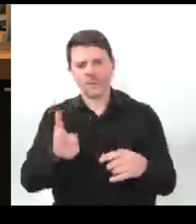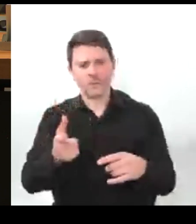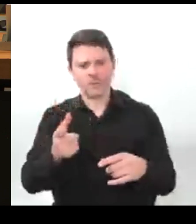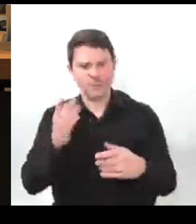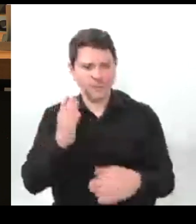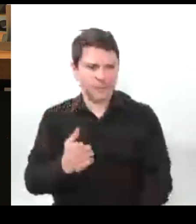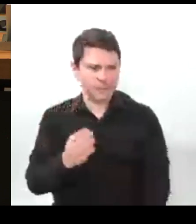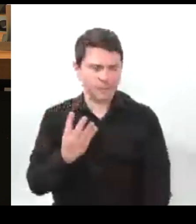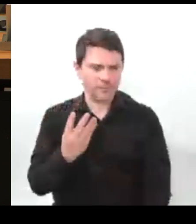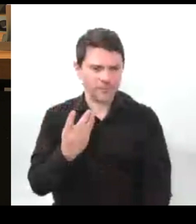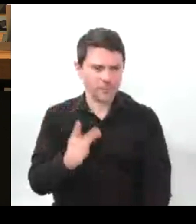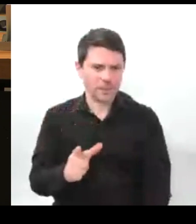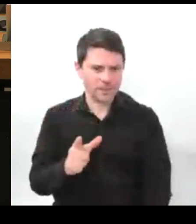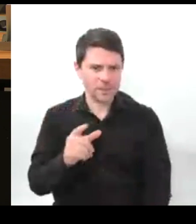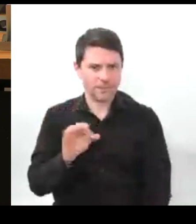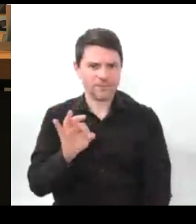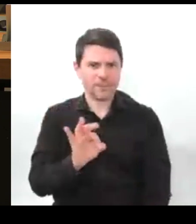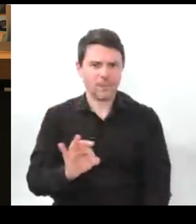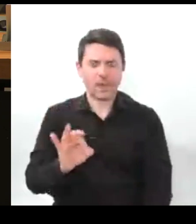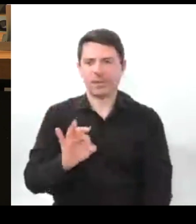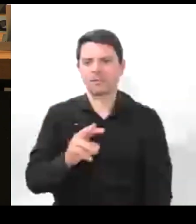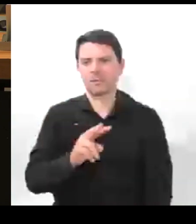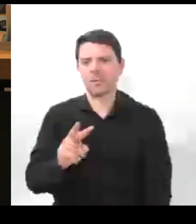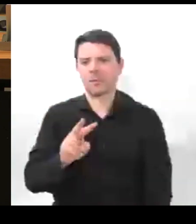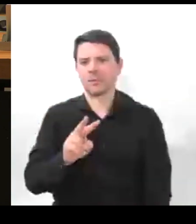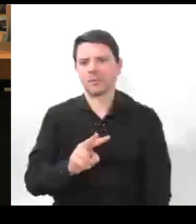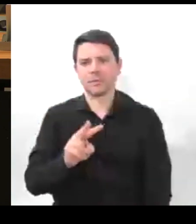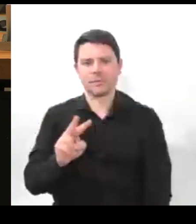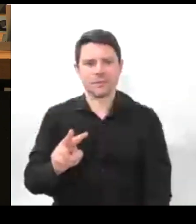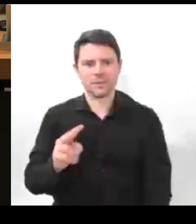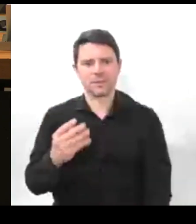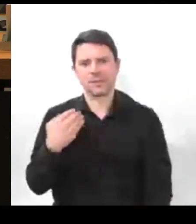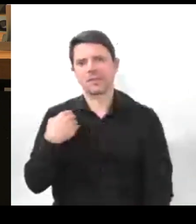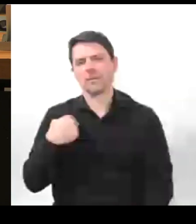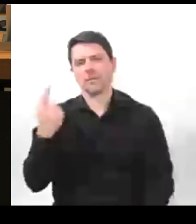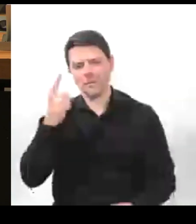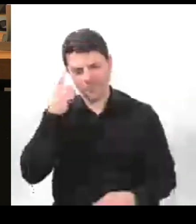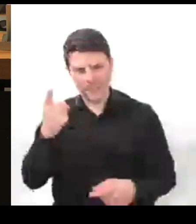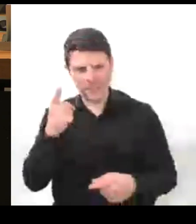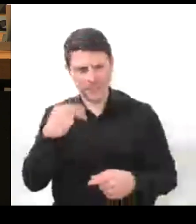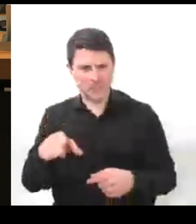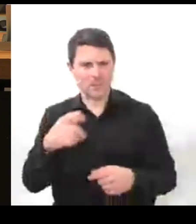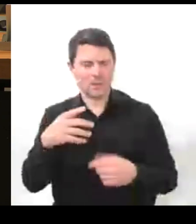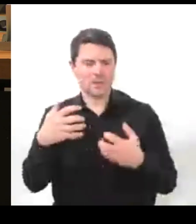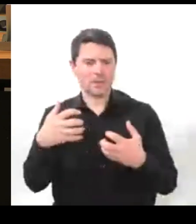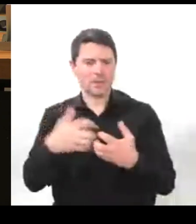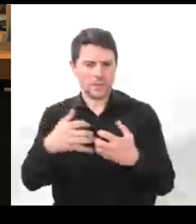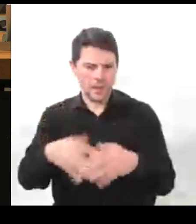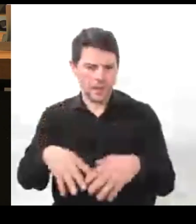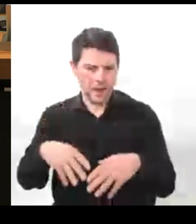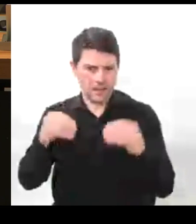sein, dass wir jetzt ein Jahr später erst auf die Idee kommen, das voranzubringen. Also meine Damen, meine Herren, wir werden im Ausschuss über